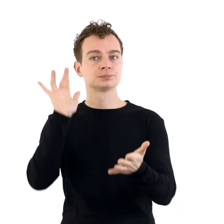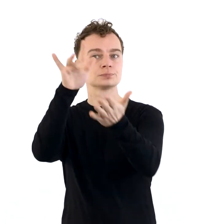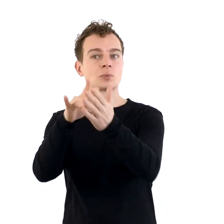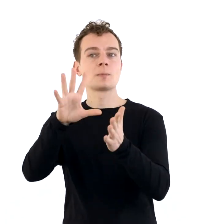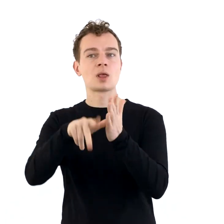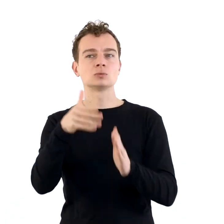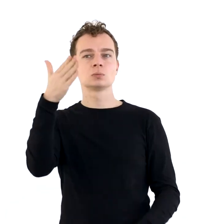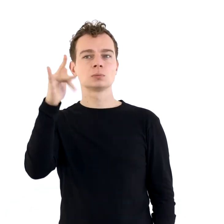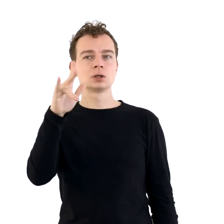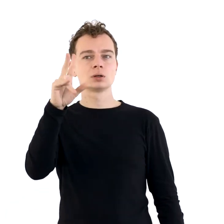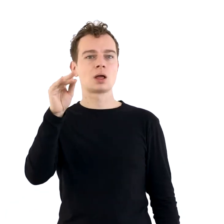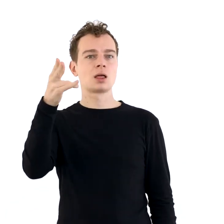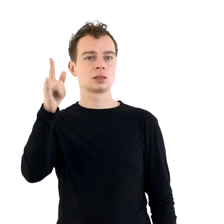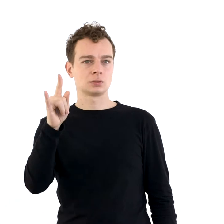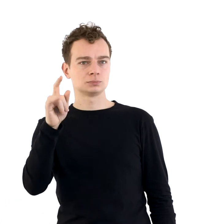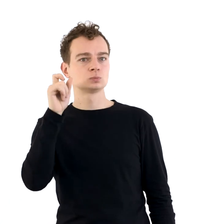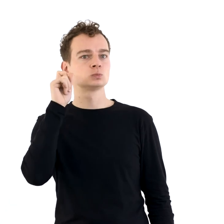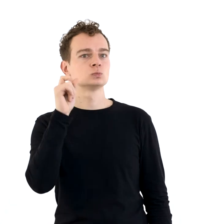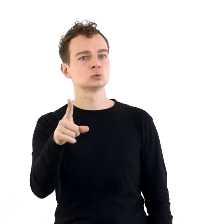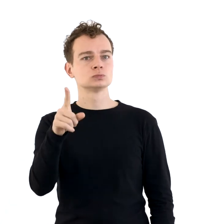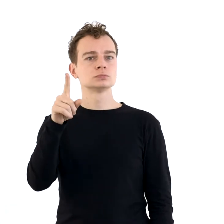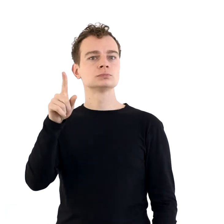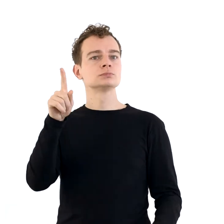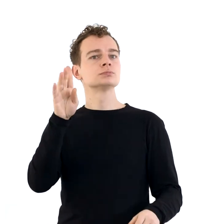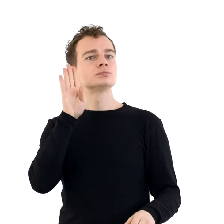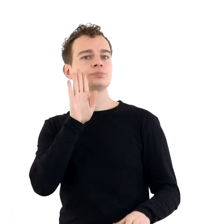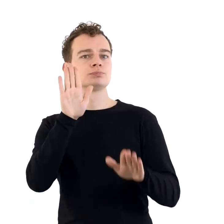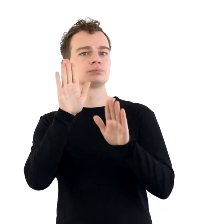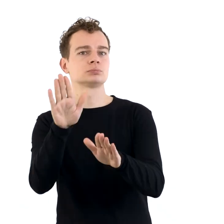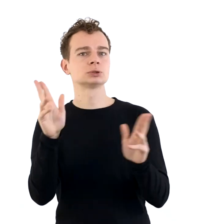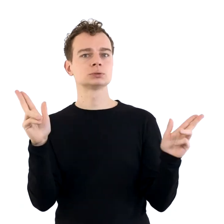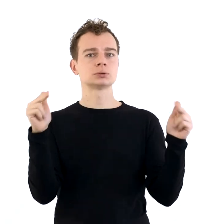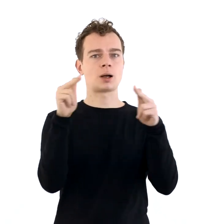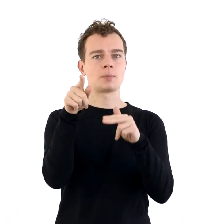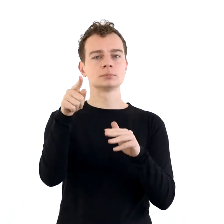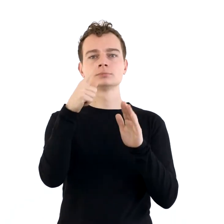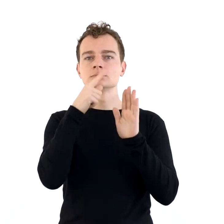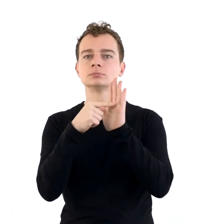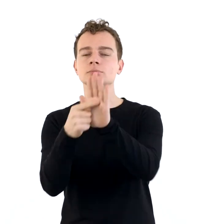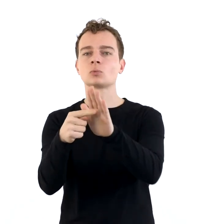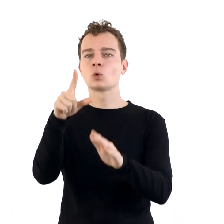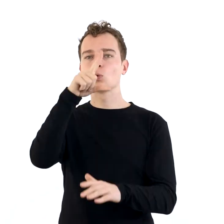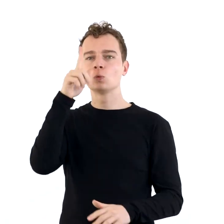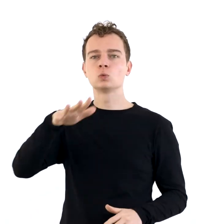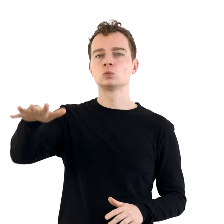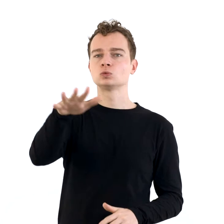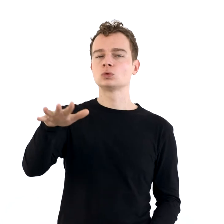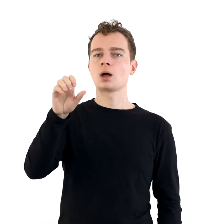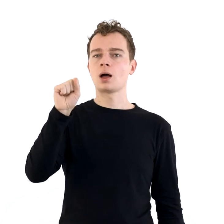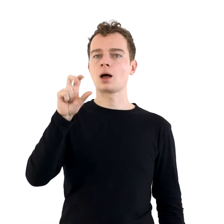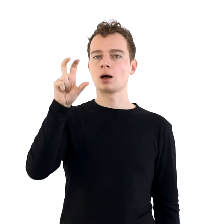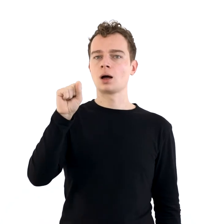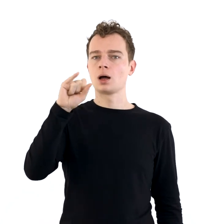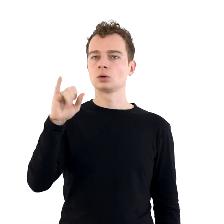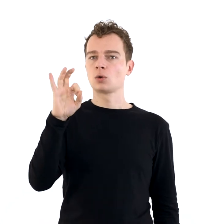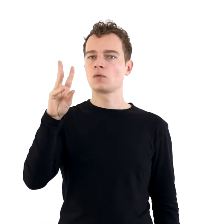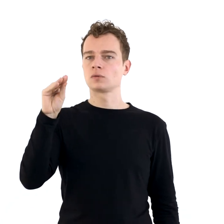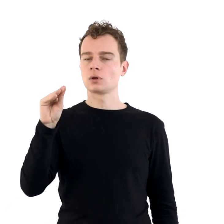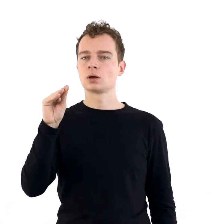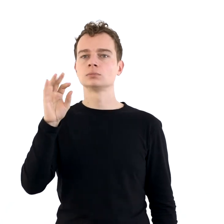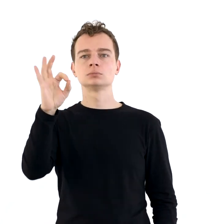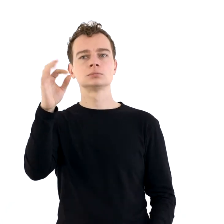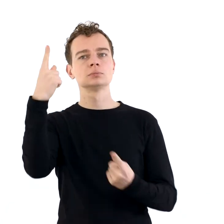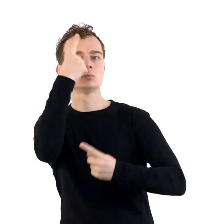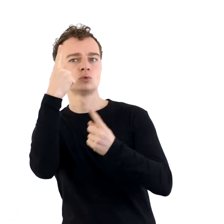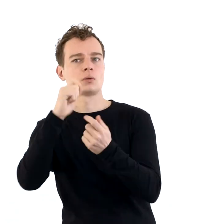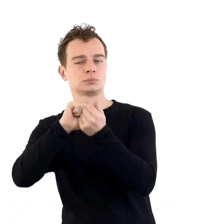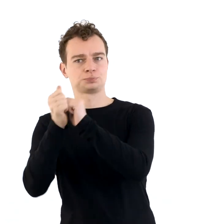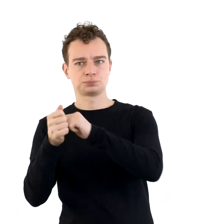Zachowany zamek w Mykenach pokazuje odmienność myślenia Achajów.